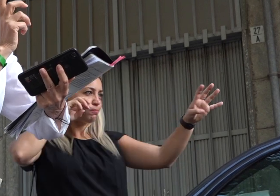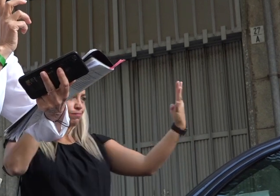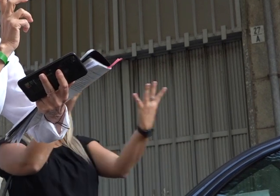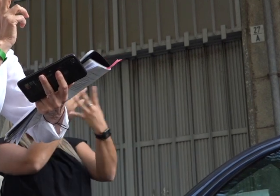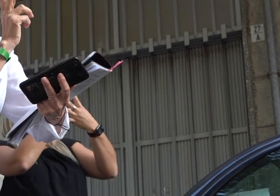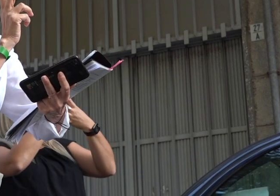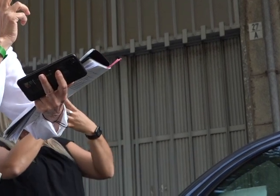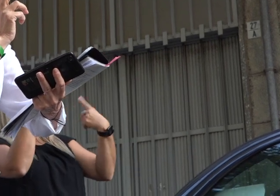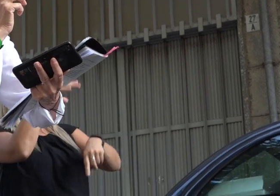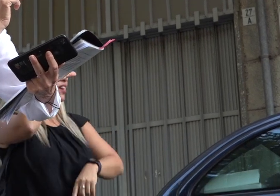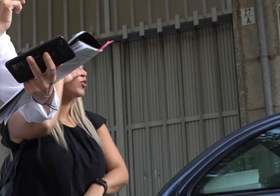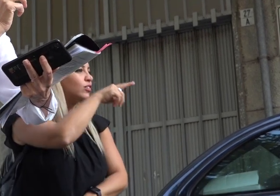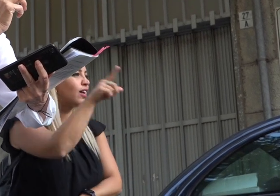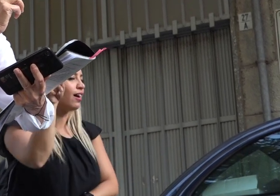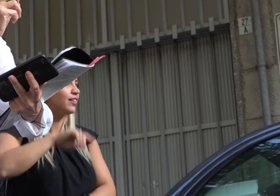ad ascoltare.